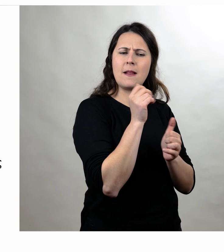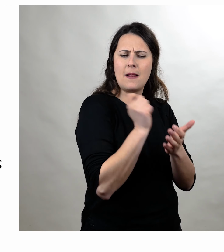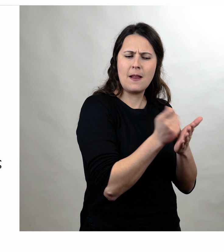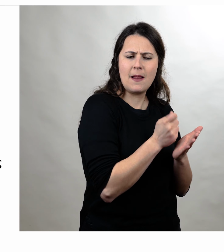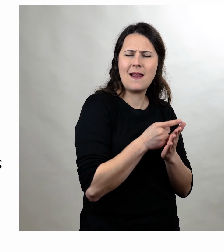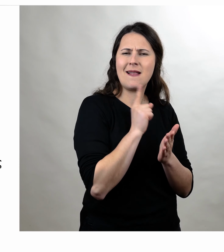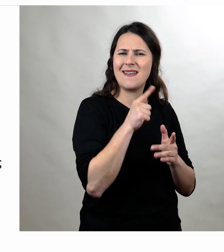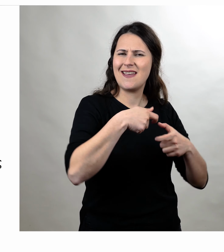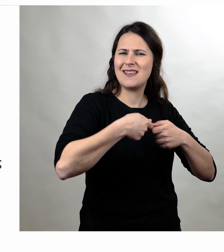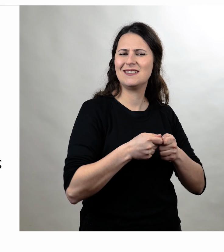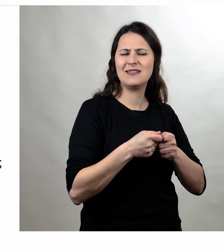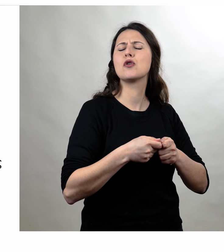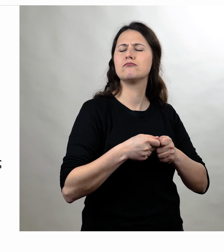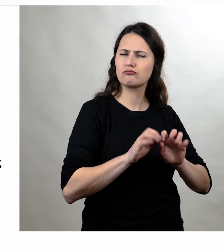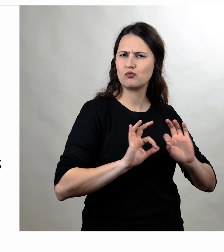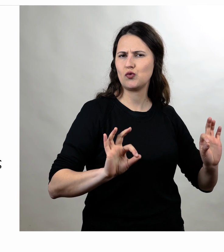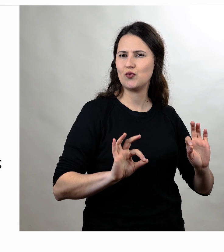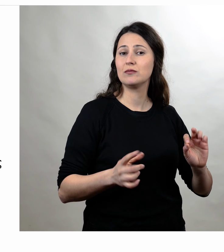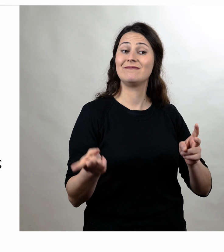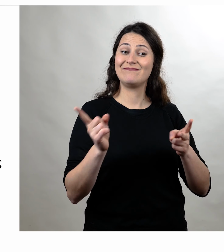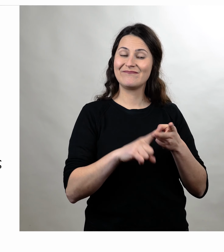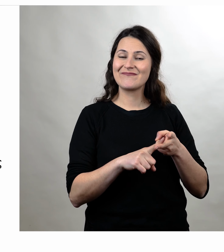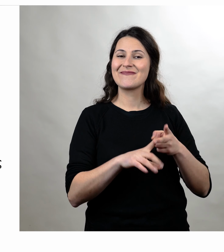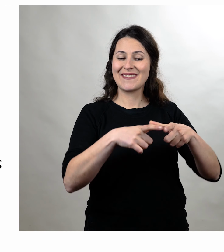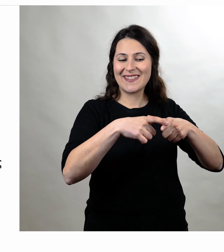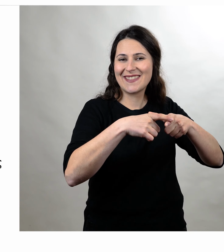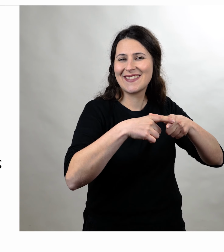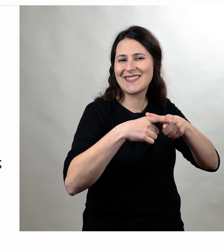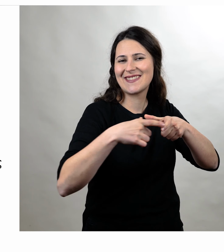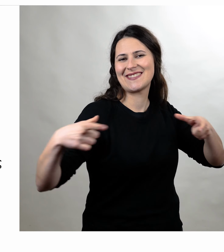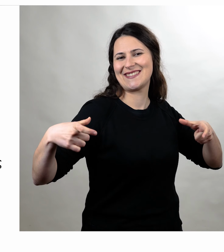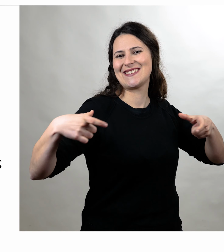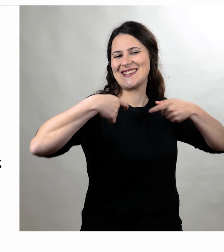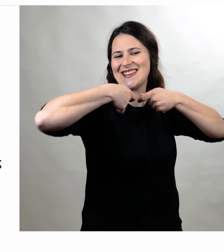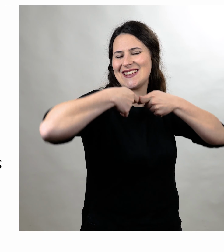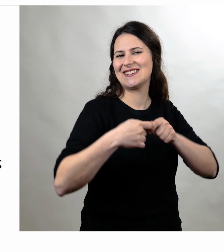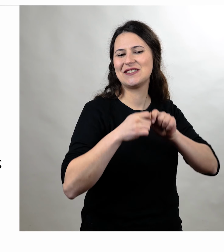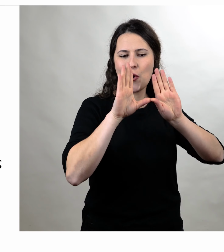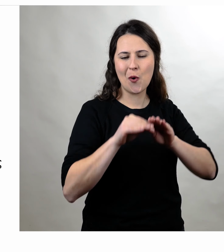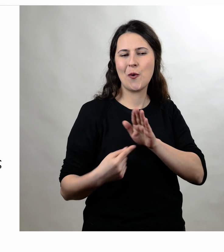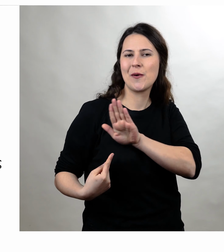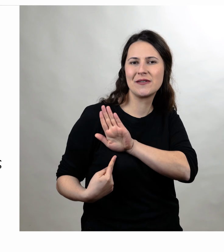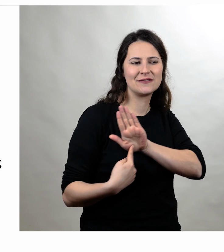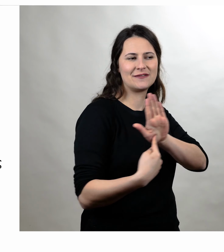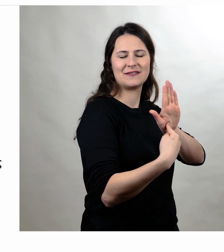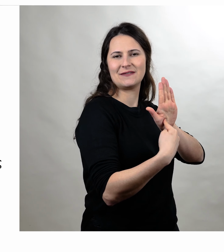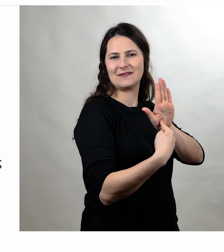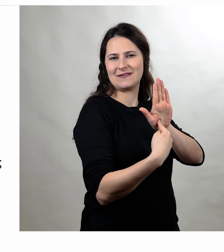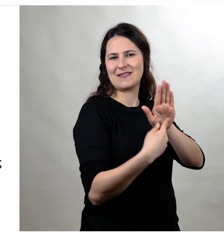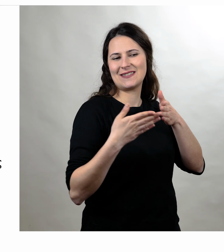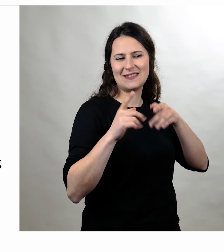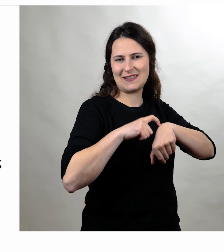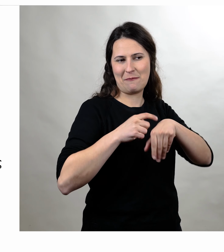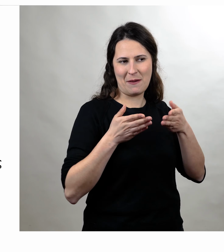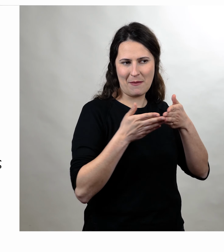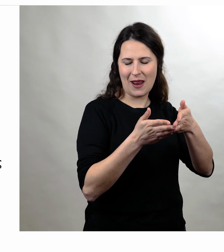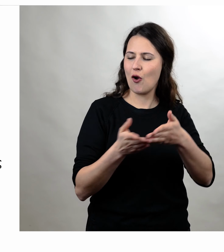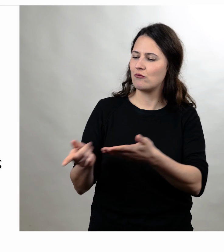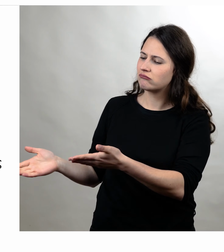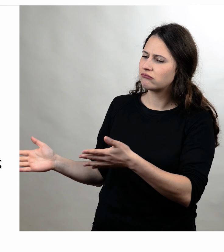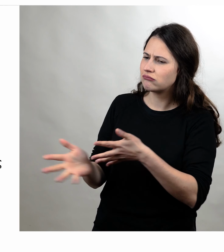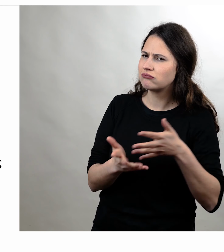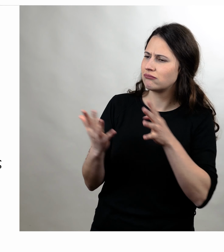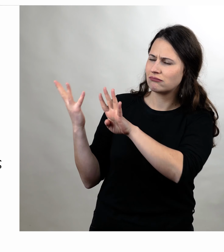Επίσης μπορούν να εκδώσουν διαδικτυακά τις κάρτες επιβίβασής τους στο πλοίο.